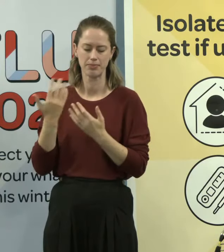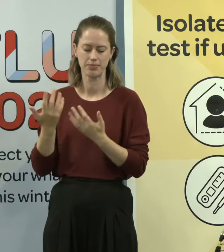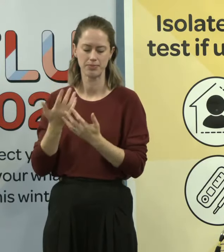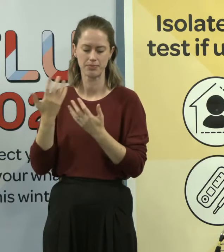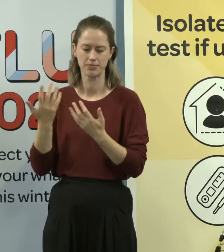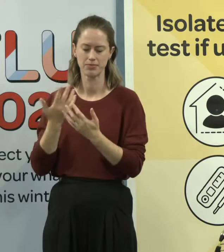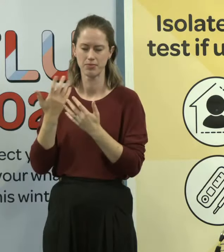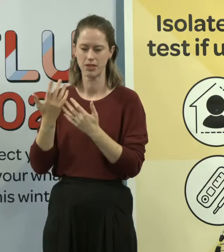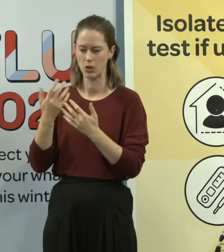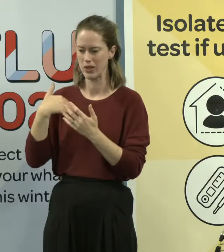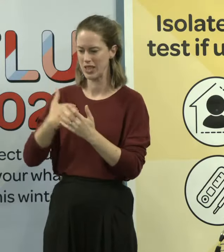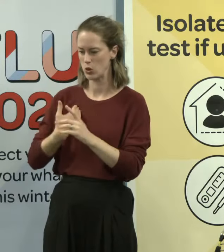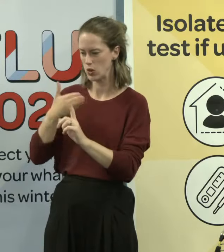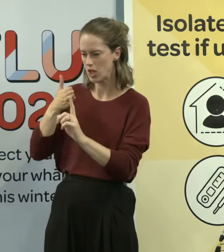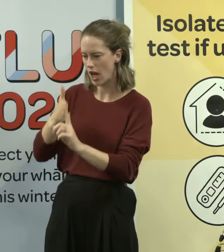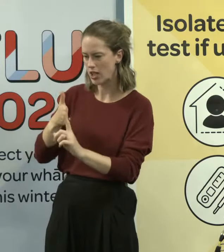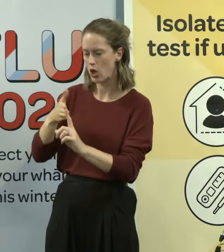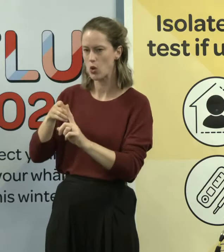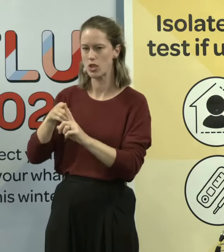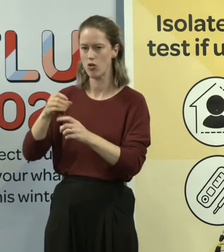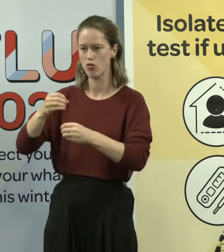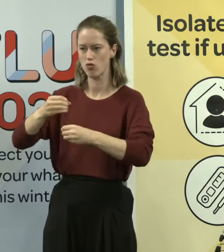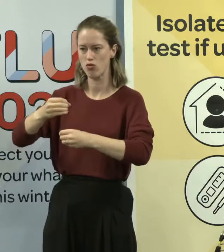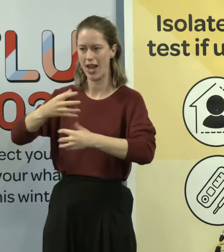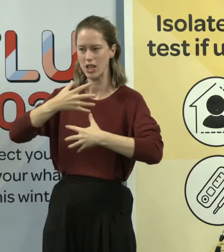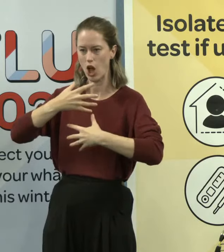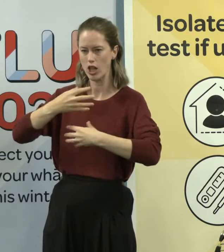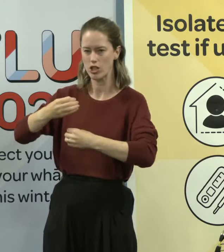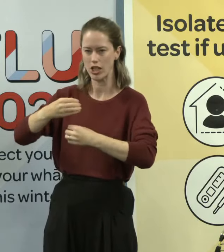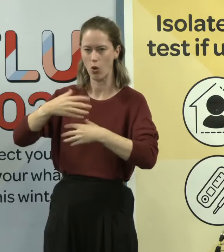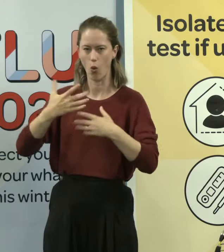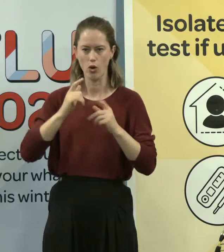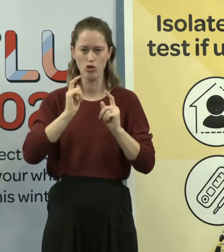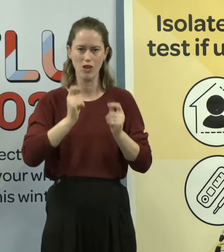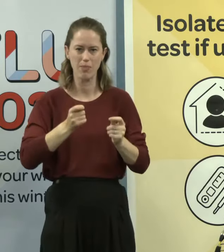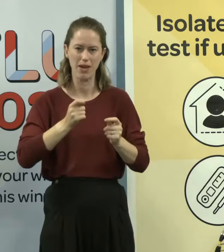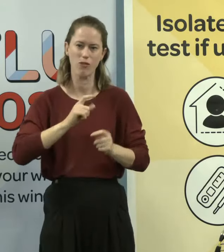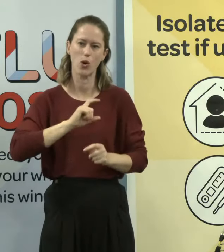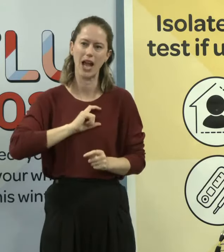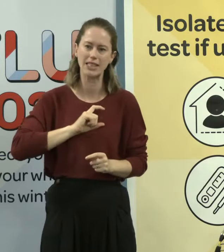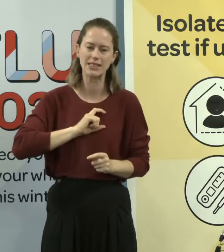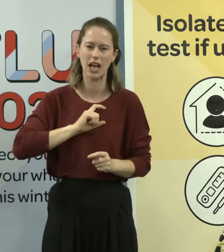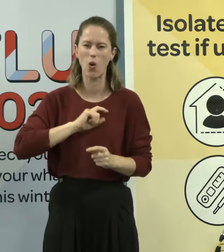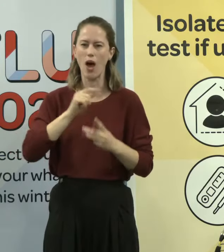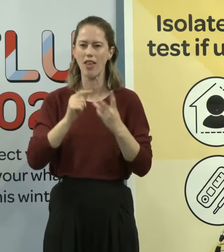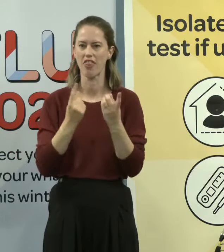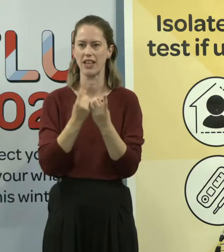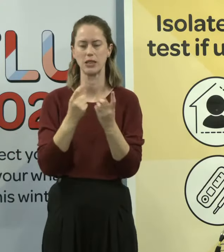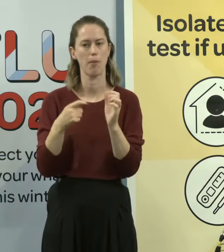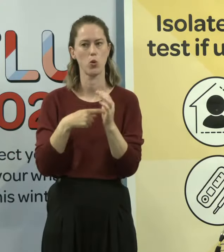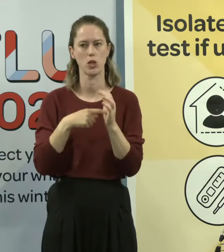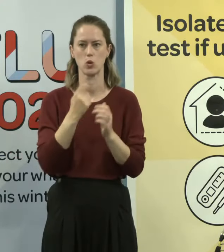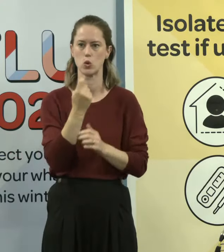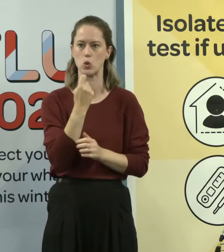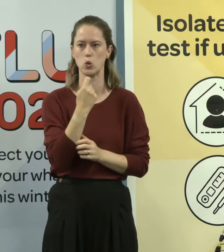te kaupapa matua. Ko te tikanga ko nga tangata nana. E hiahia